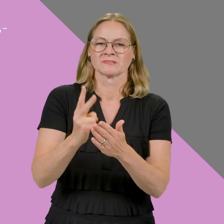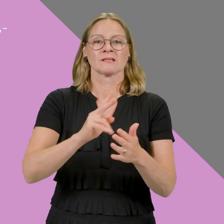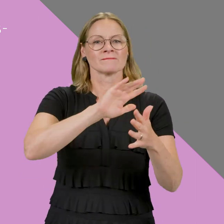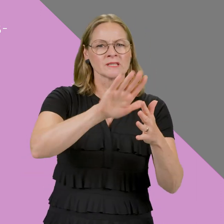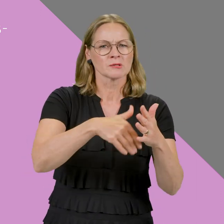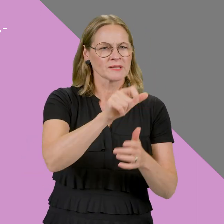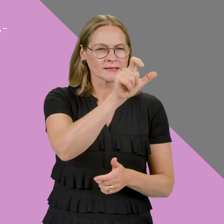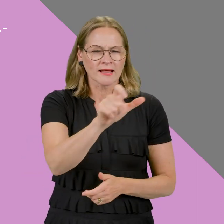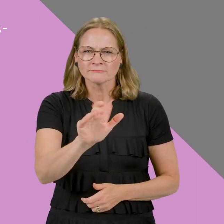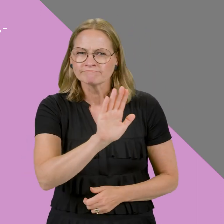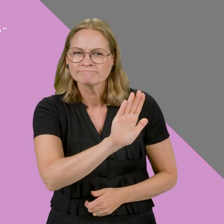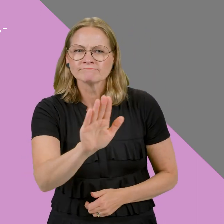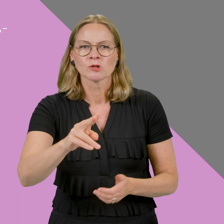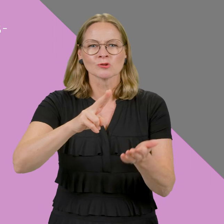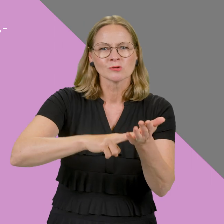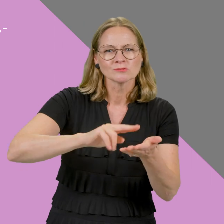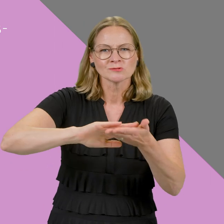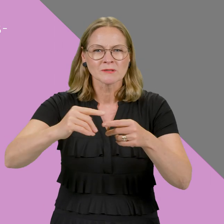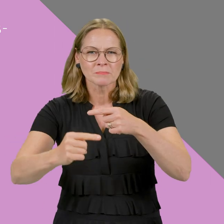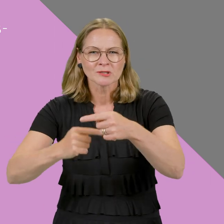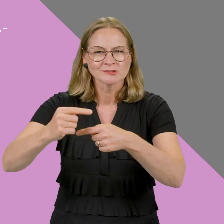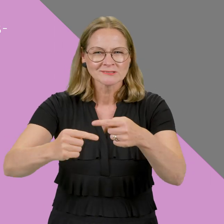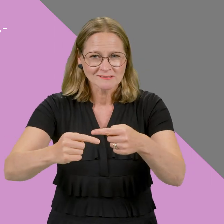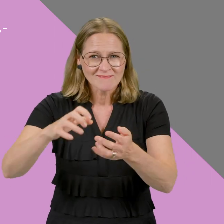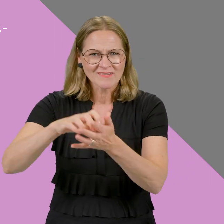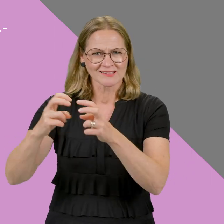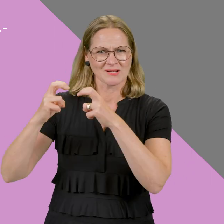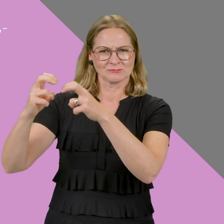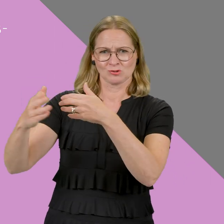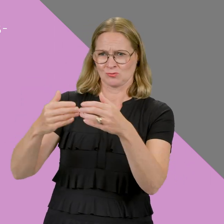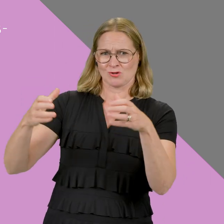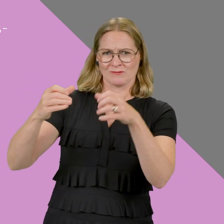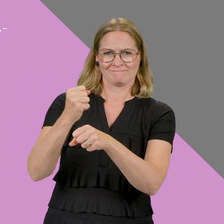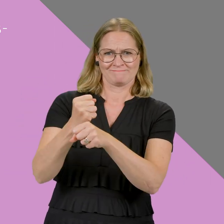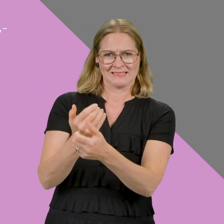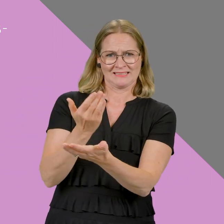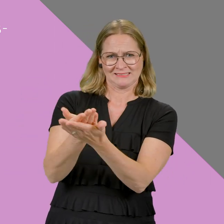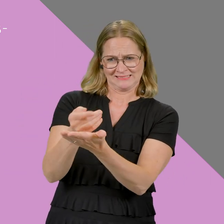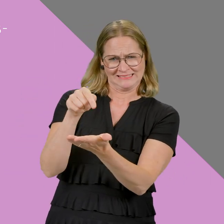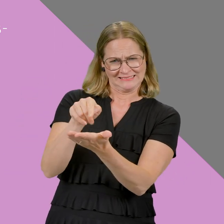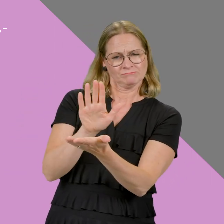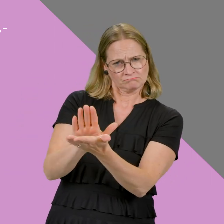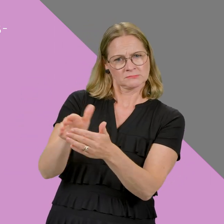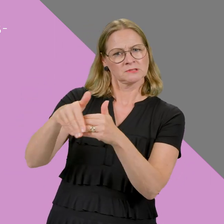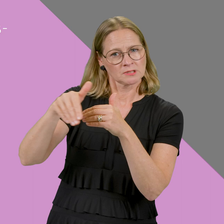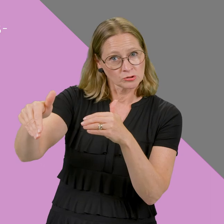että viittomakielisten totuus- ja sovintoprosessi jatkuu - valtioneuvoston työryhmän tekemän esityksen pohjalta.